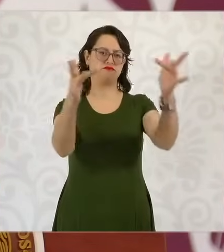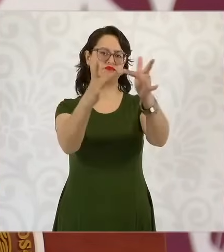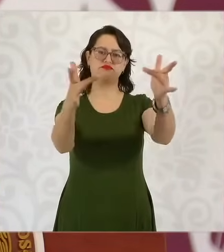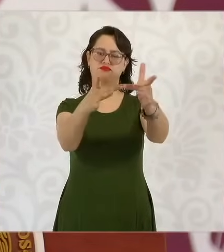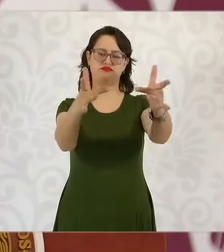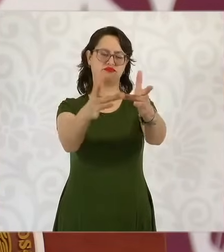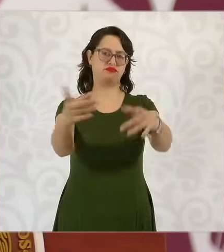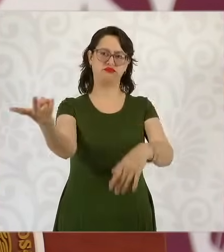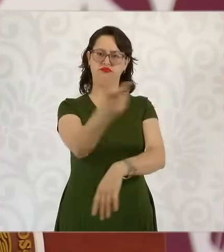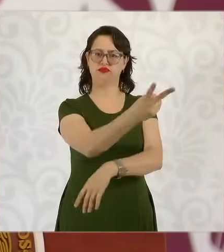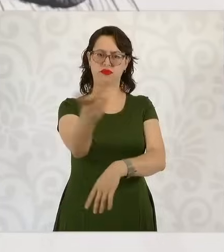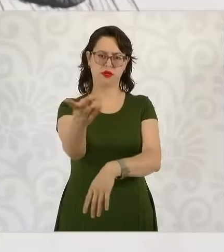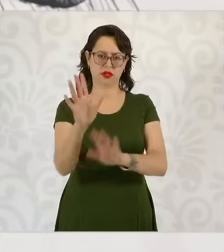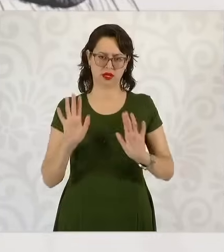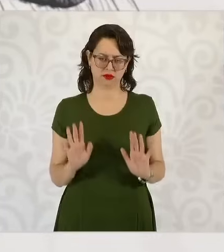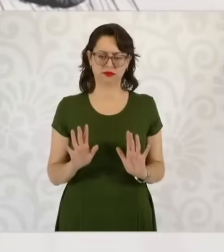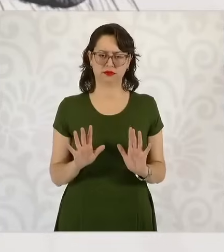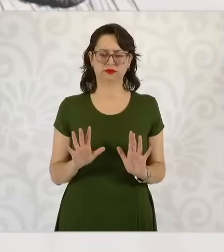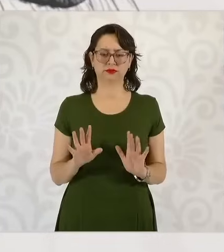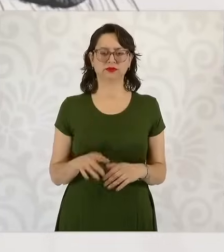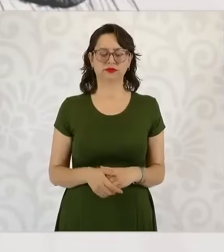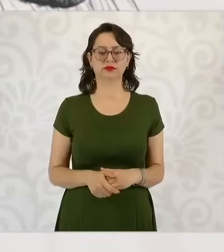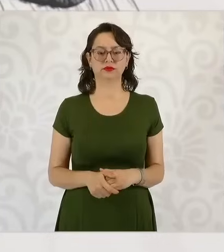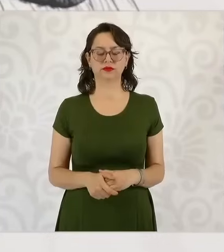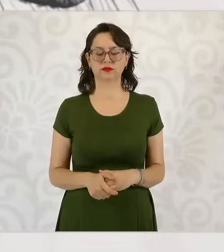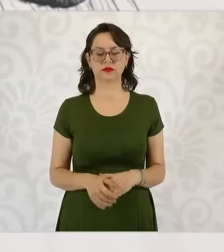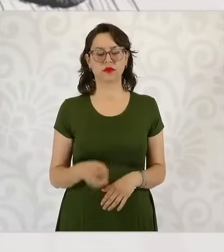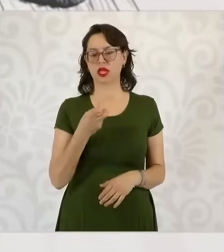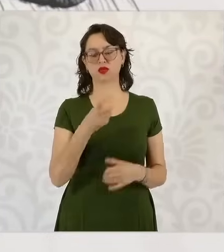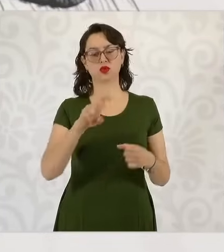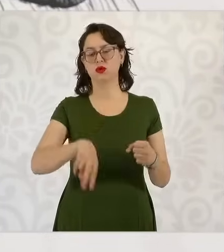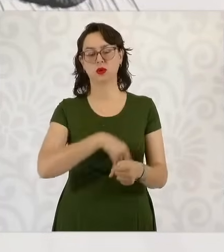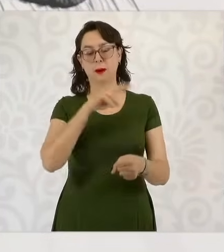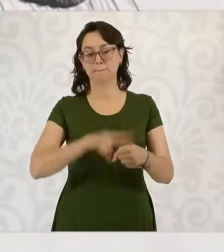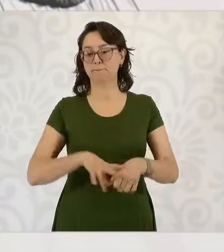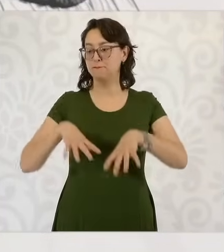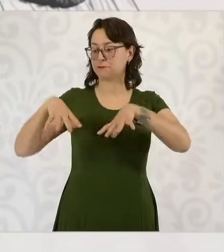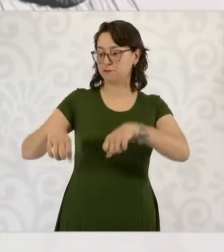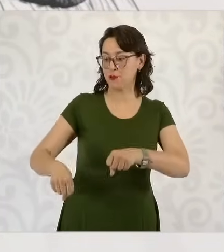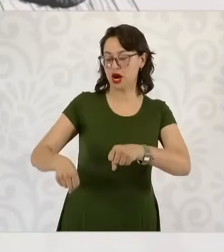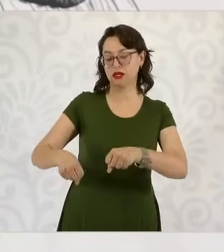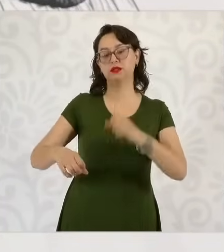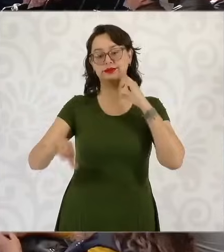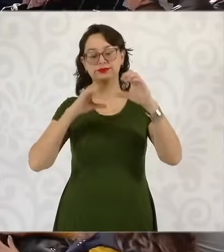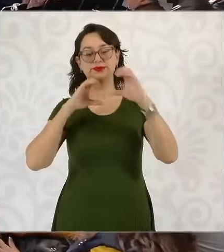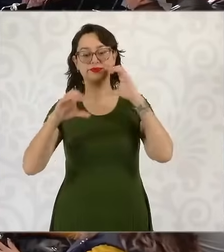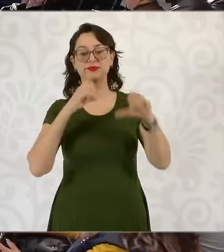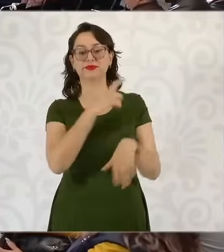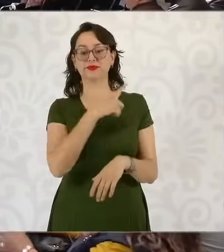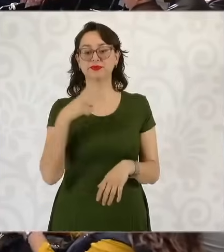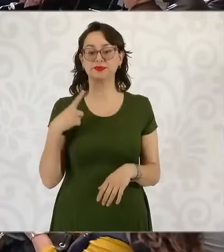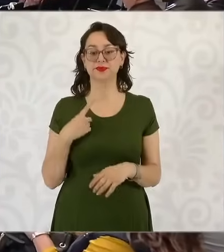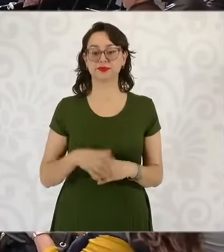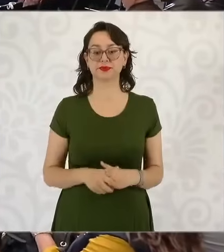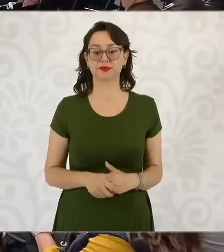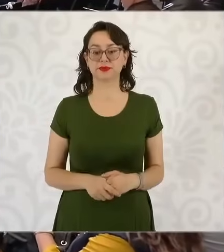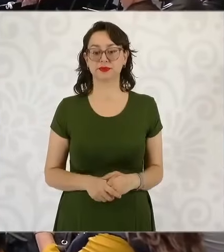cuando hay una detención pues es natural que haya esta comunicación